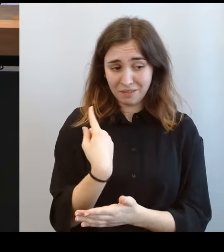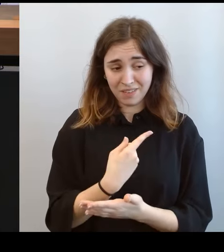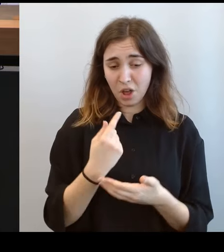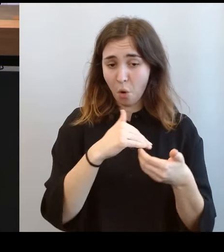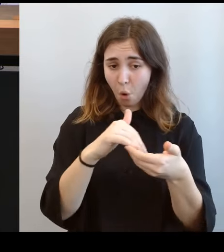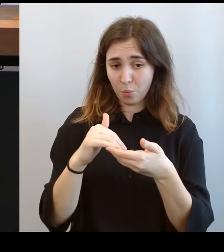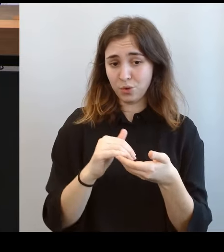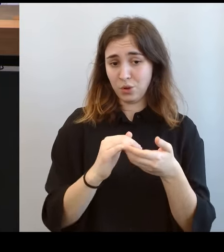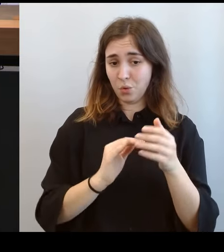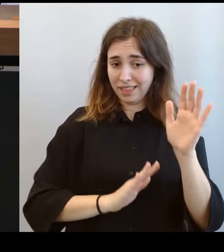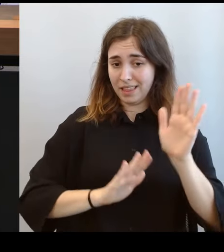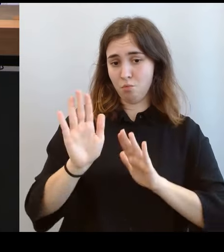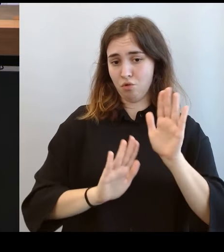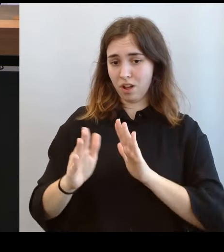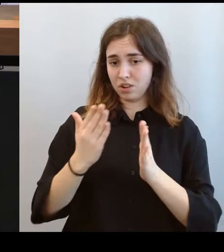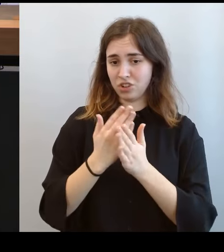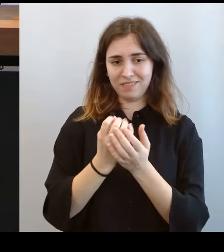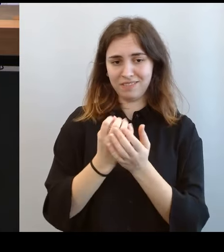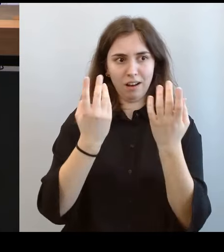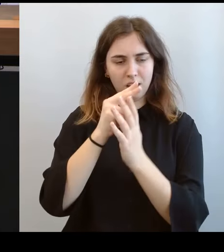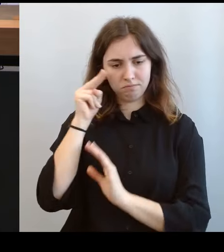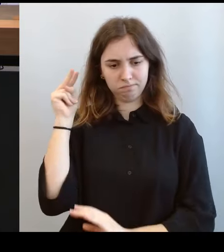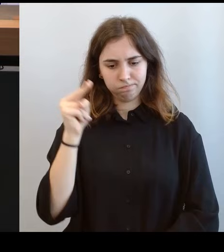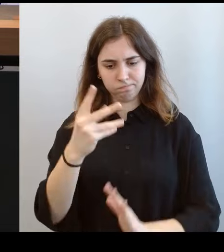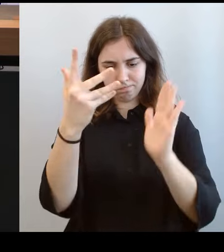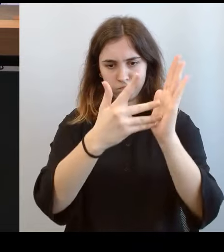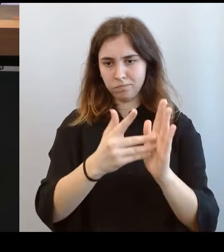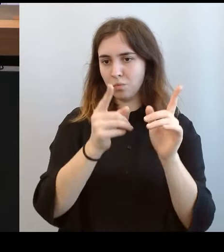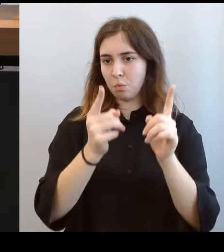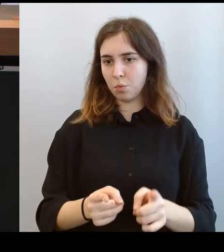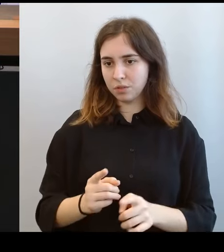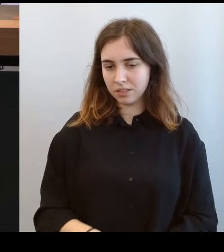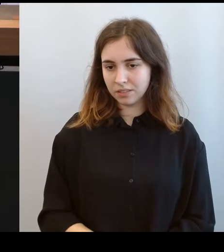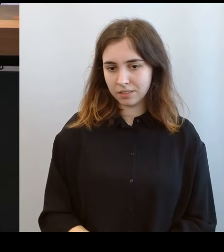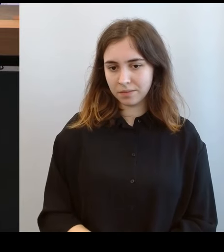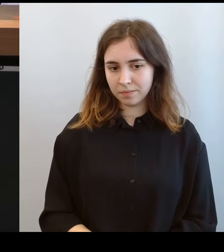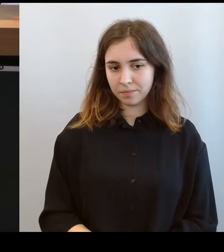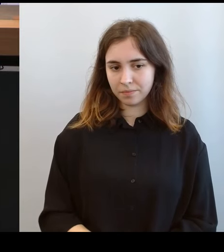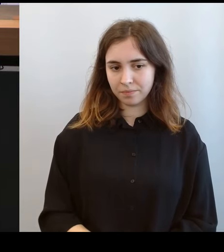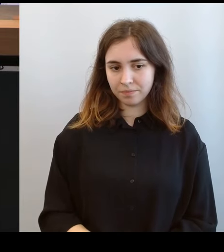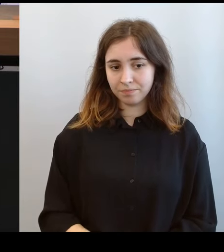meine Damen und Herren. Sehr geehrte Damen und Herren! Lieber Herr regierender Bürgermeister.